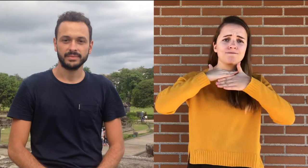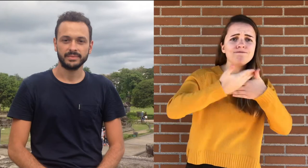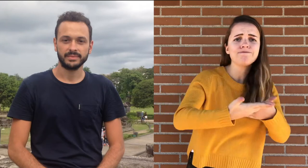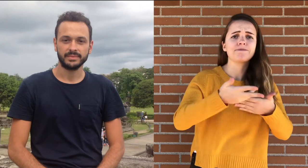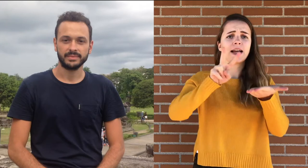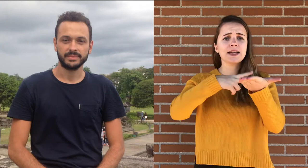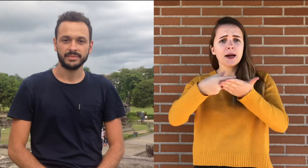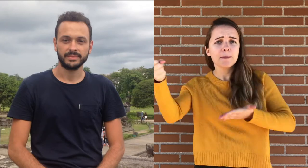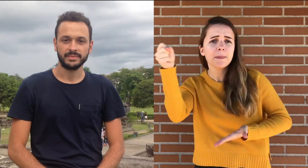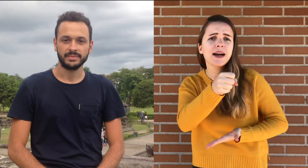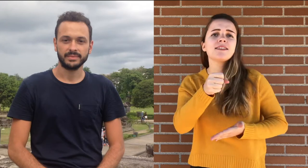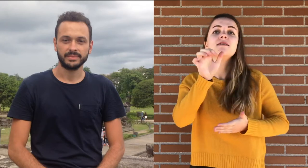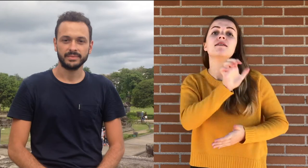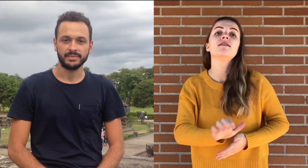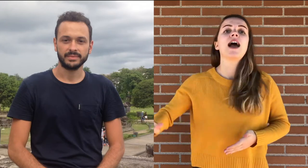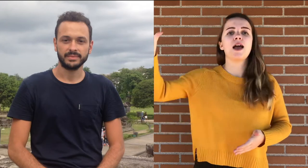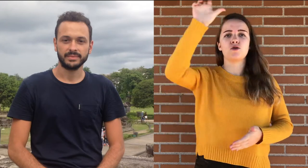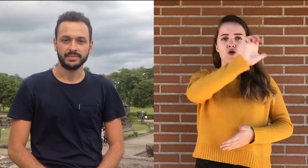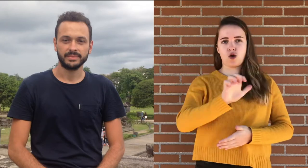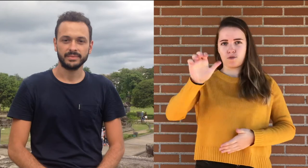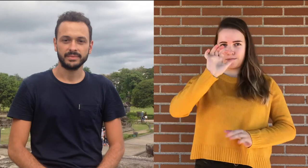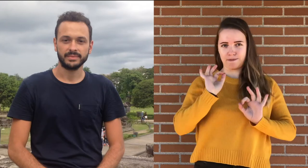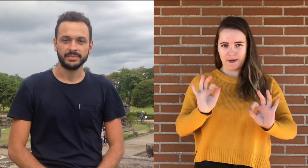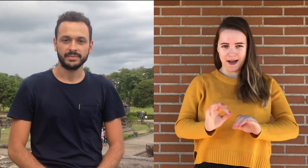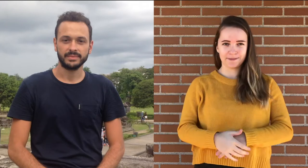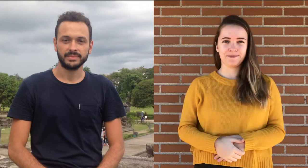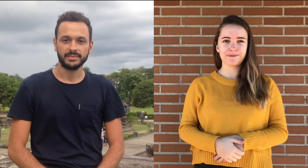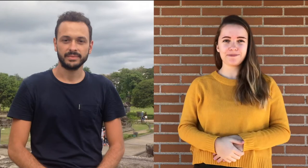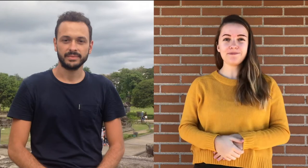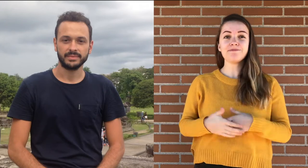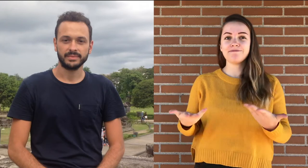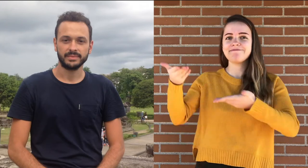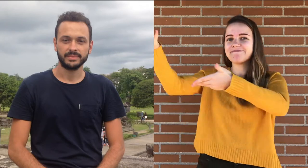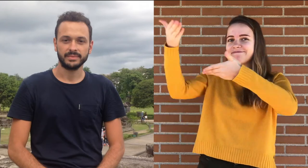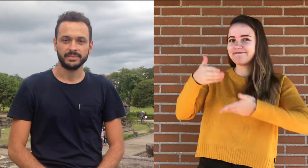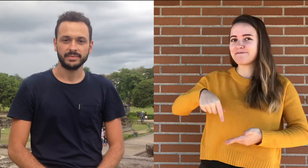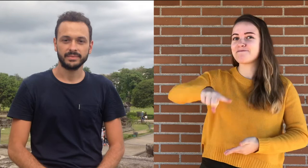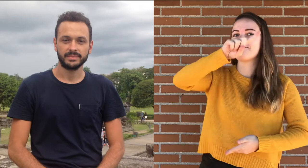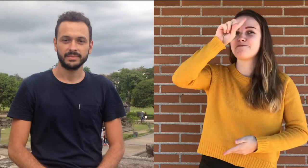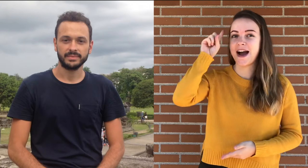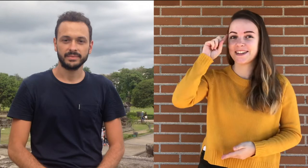de comunicación, por la figura de intérprete de LS, etc. a nivel europeo, vendrá a Madrid,